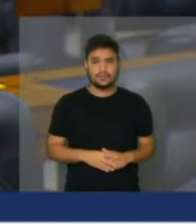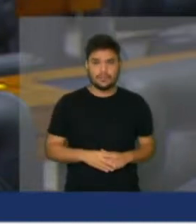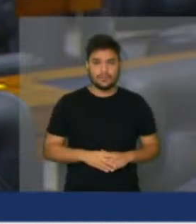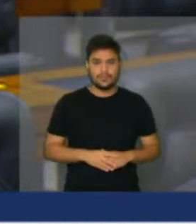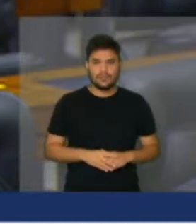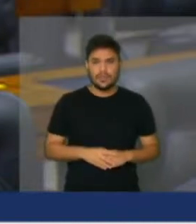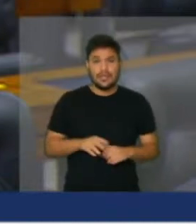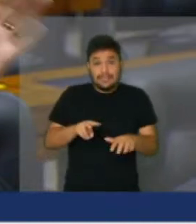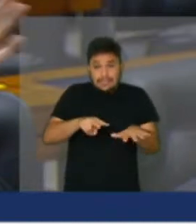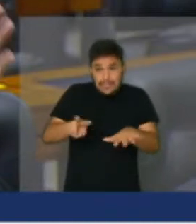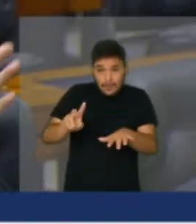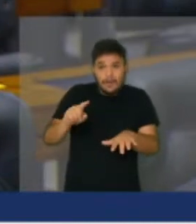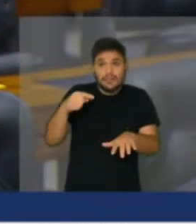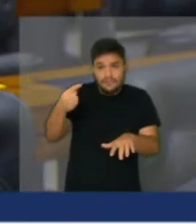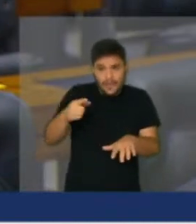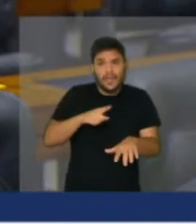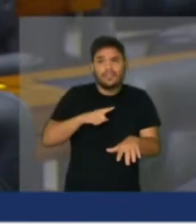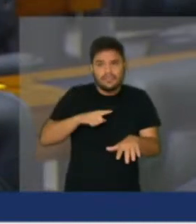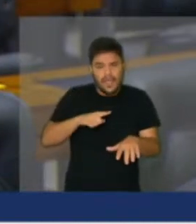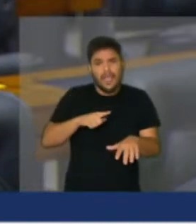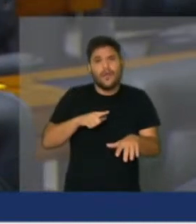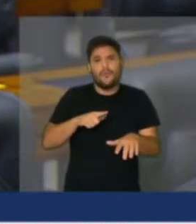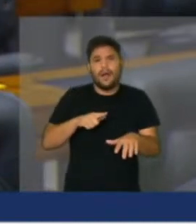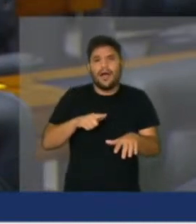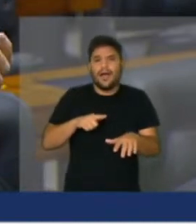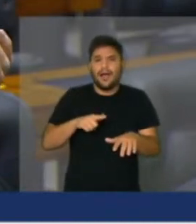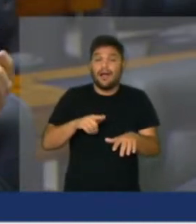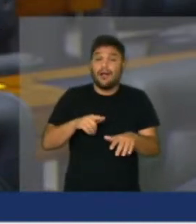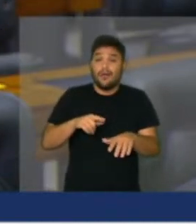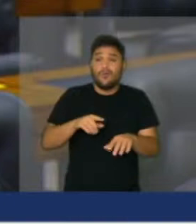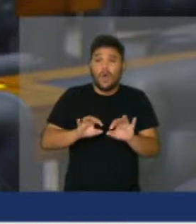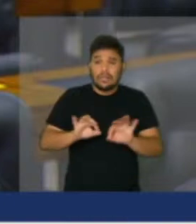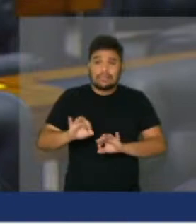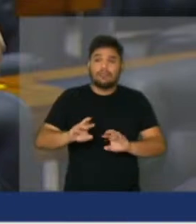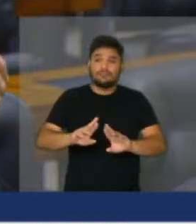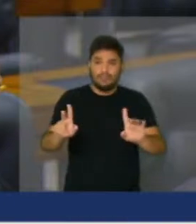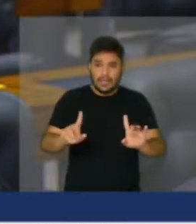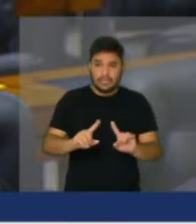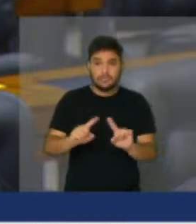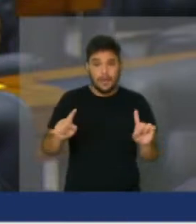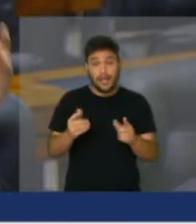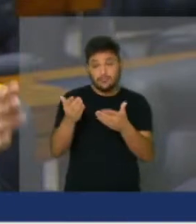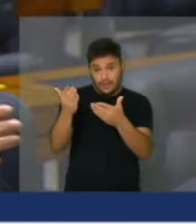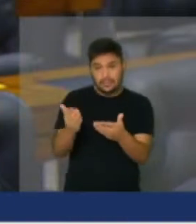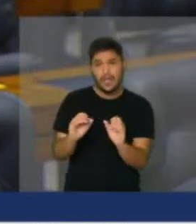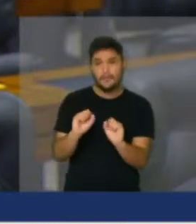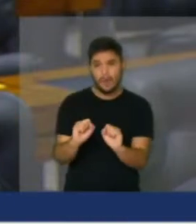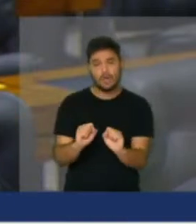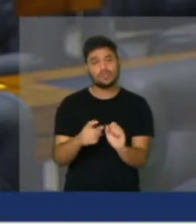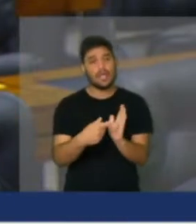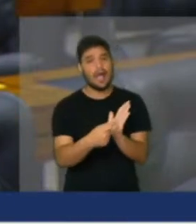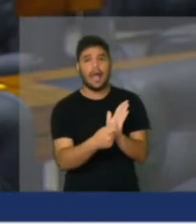SEMANA QUE VEM, QUE V.EXA. PODE MEDIAR A PROMULGAÇÃO DESSA EMENDA QUANDO AS LIDERANÇAS AQUI DAS BANCADAS